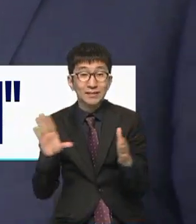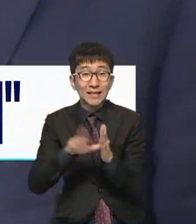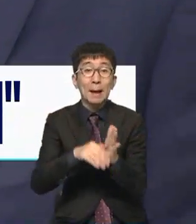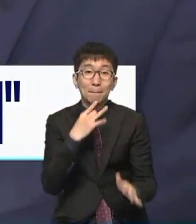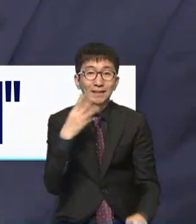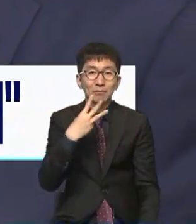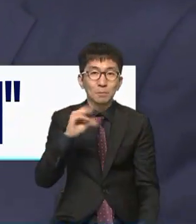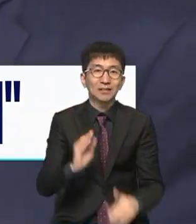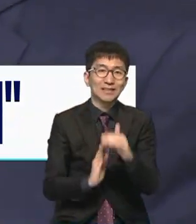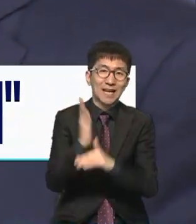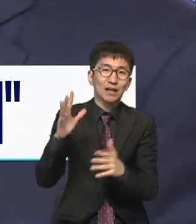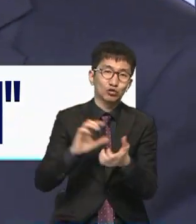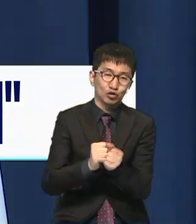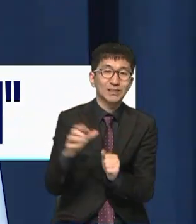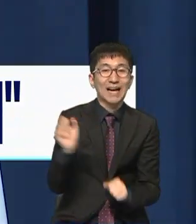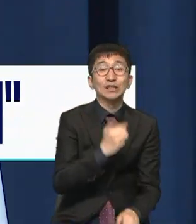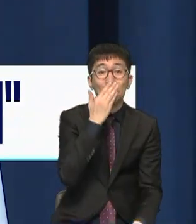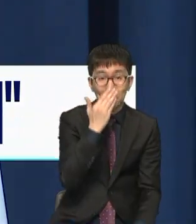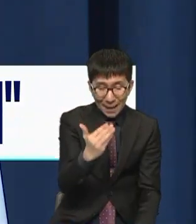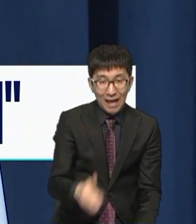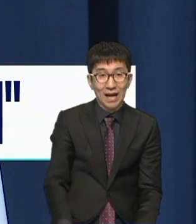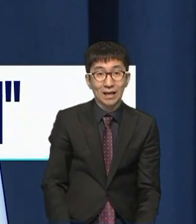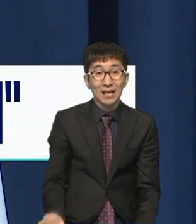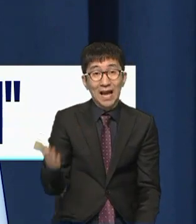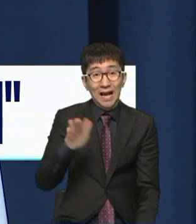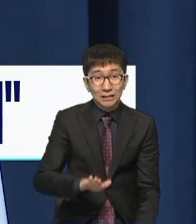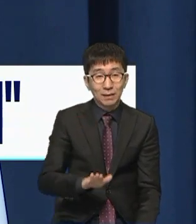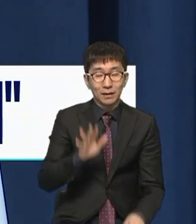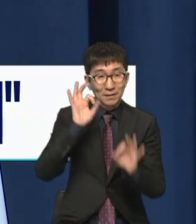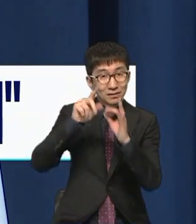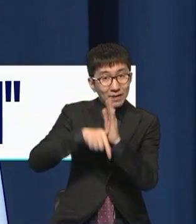때에만 3천만원 이상의 주식을 보유할 수있는데 인사혁신처는 경실련이 문제를